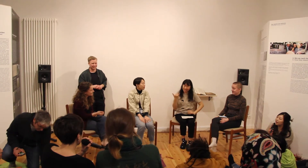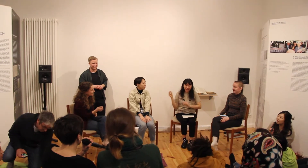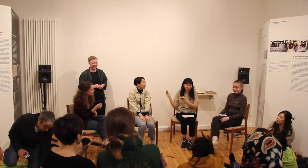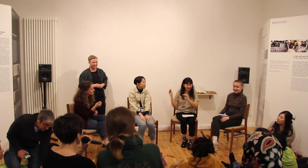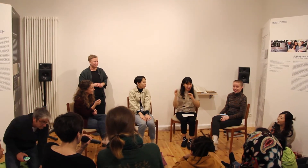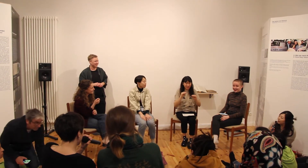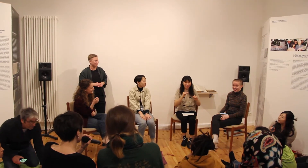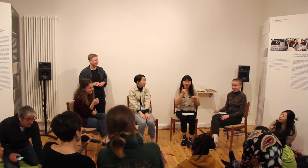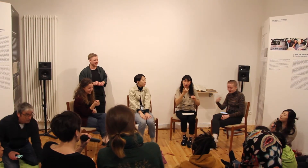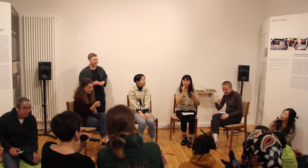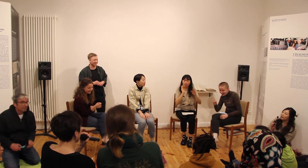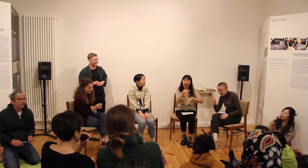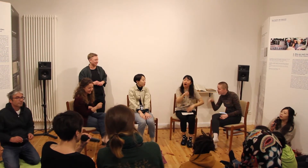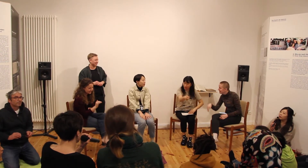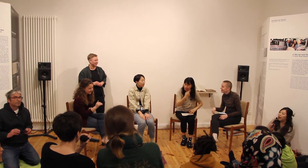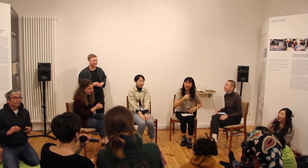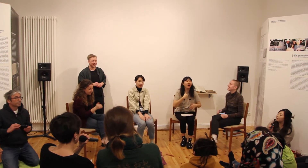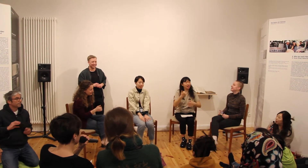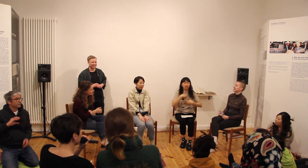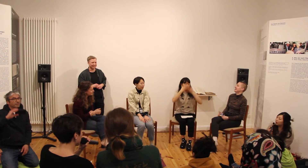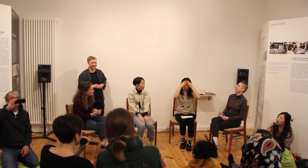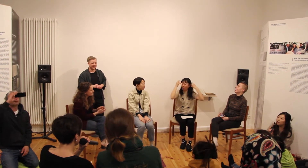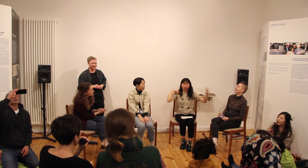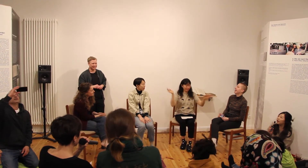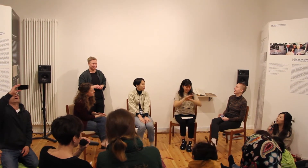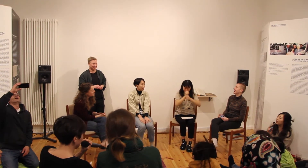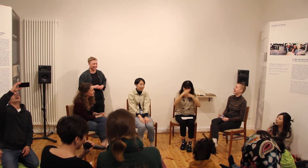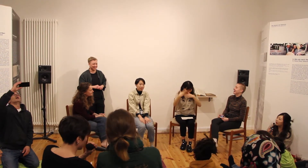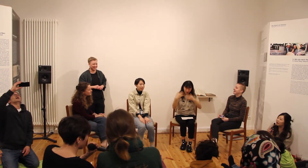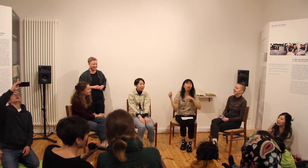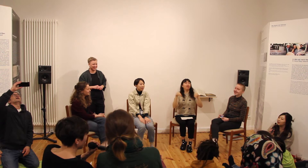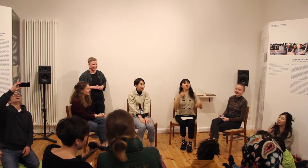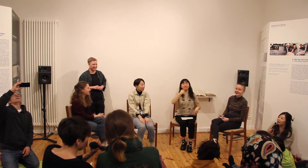Hyemi kann ja auch Koreanische Gebärdensprache, Deutsche Gebärdensprachen, International Sign. Da muss man sich ja auch erstmal reinfinden.